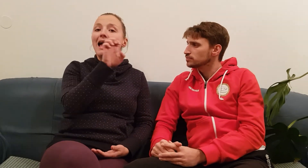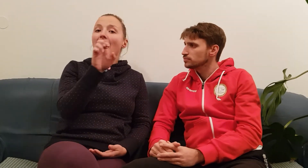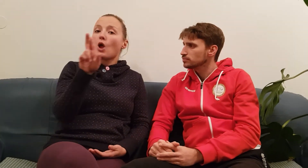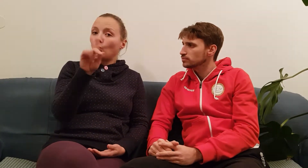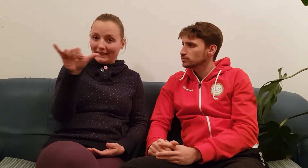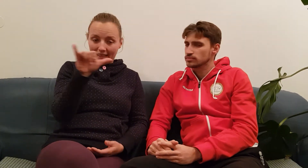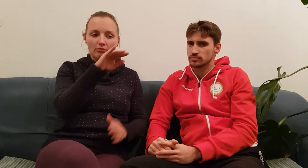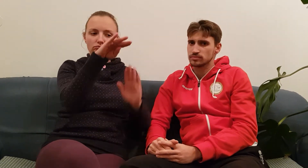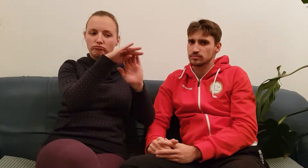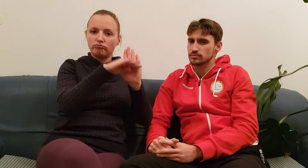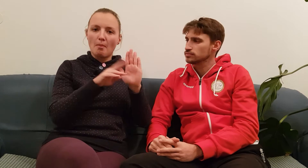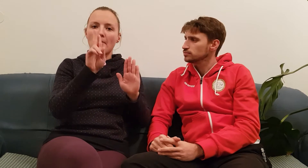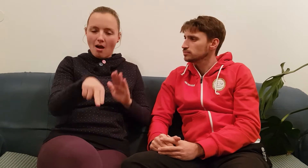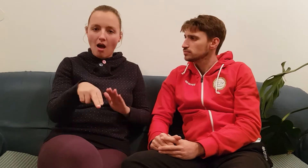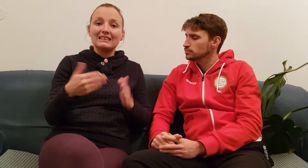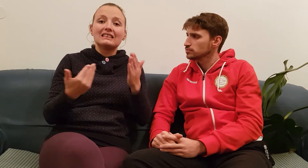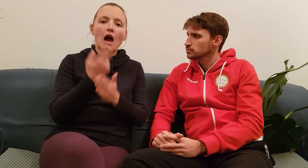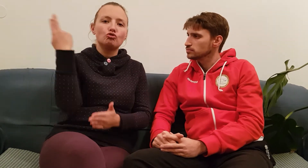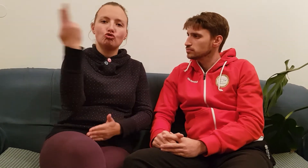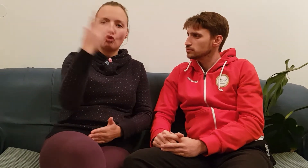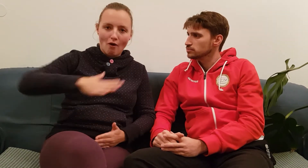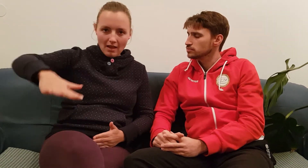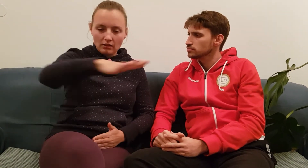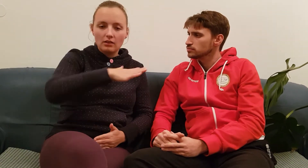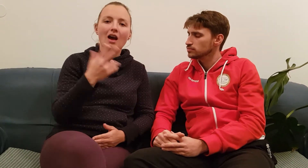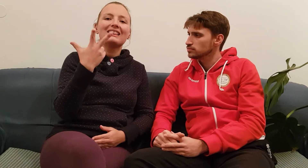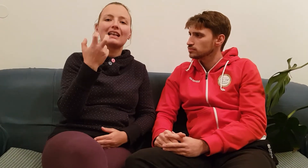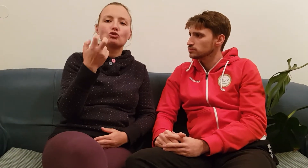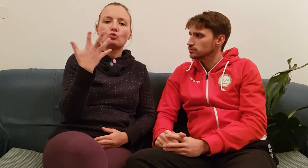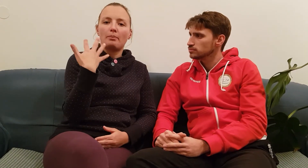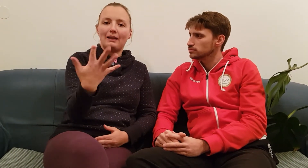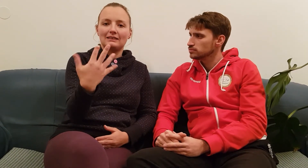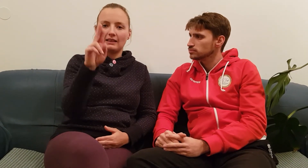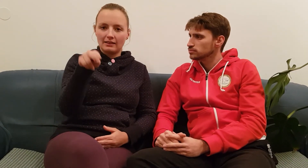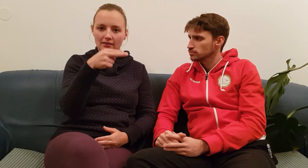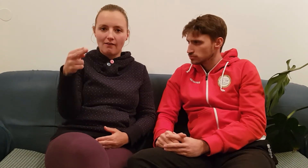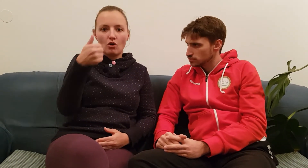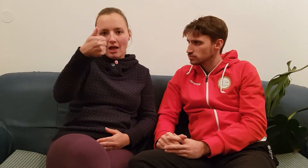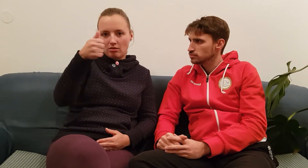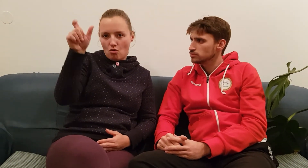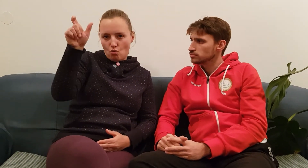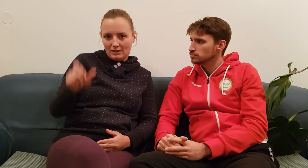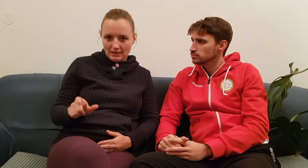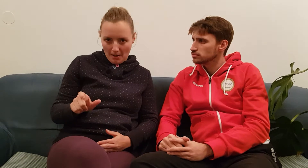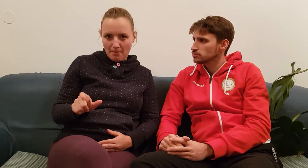Na EUDY razpisu piše za Slovenijo - 350€ na osebo.